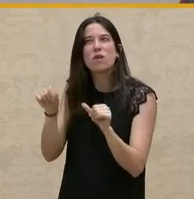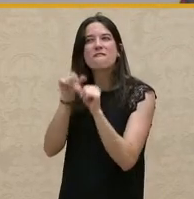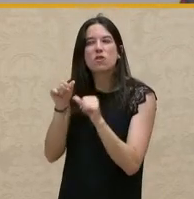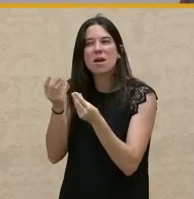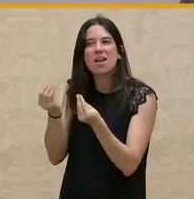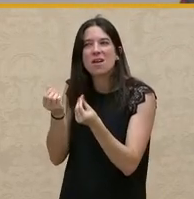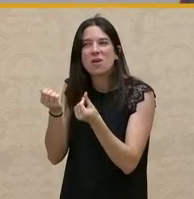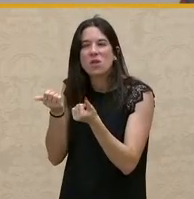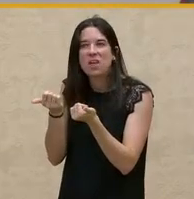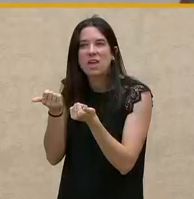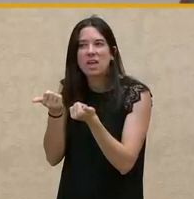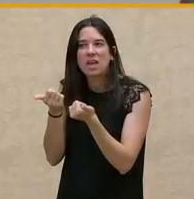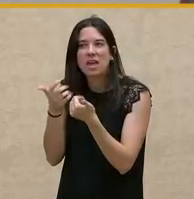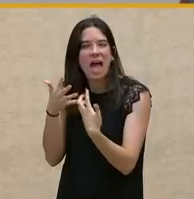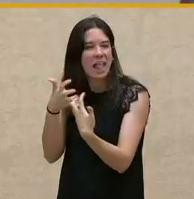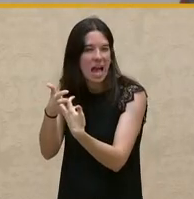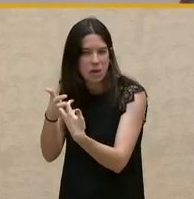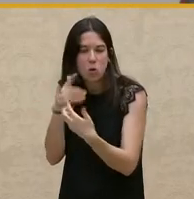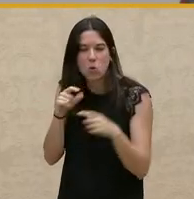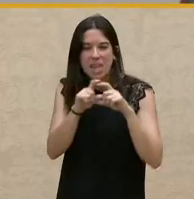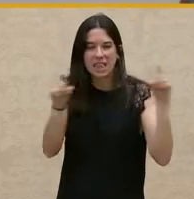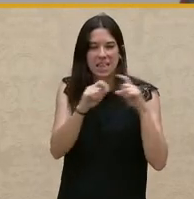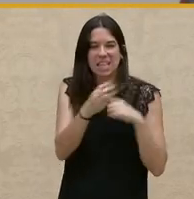casi 300 centros especiales de empleo, frente a una entidad que tiene 600 centros especiales de